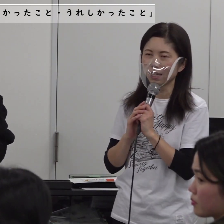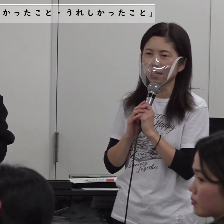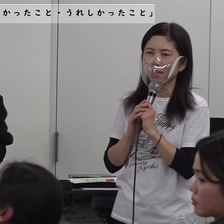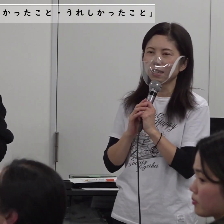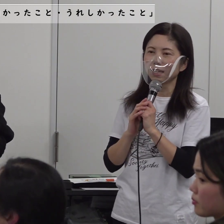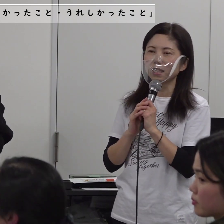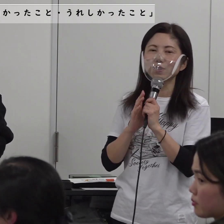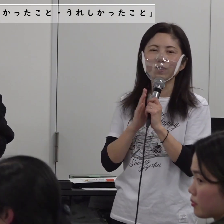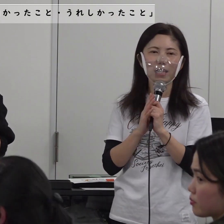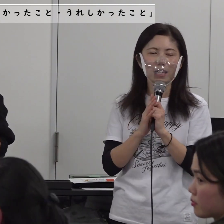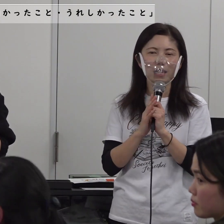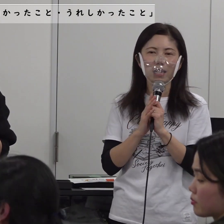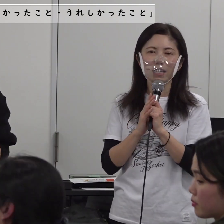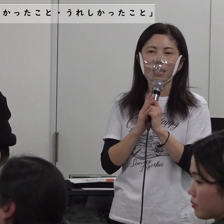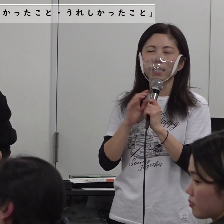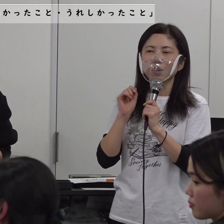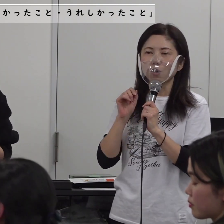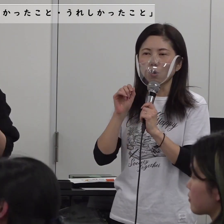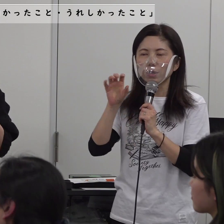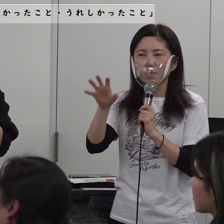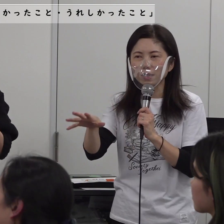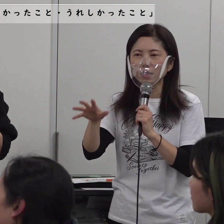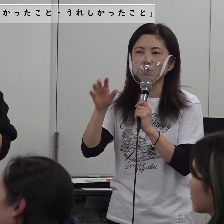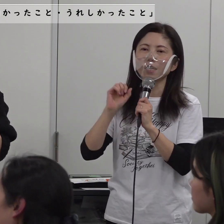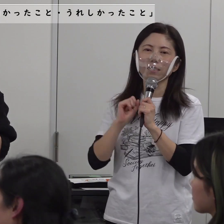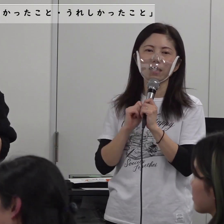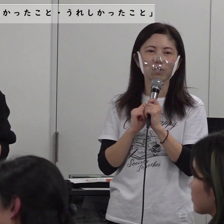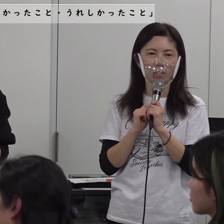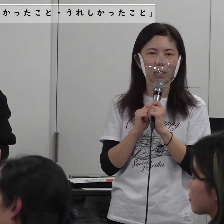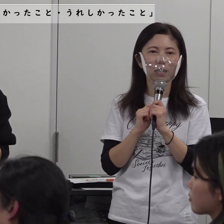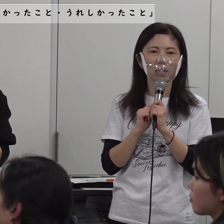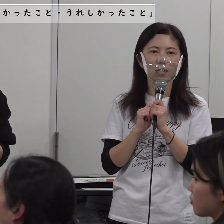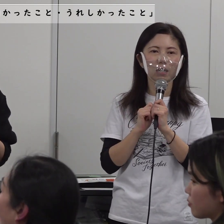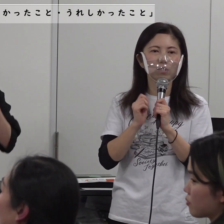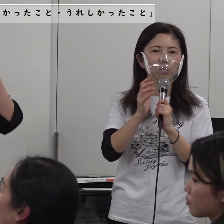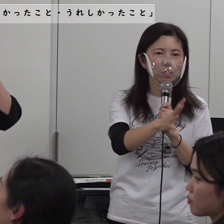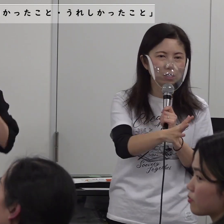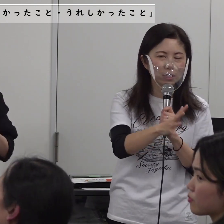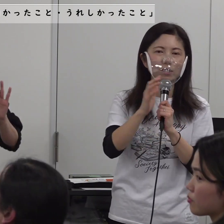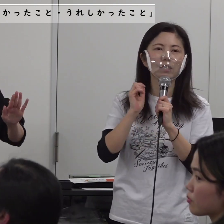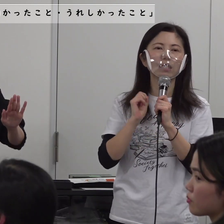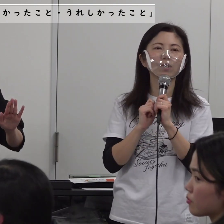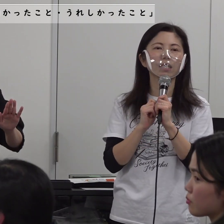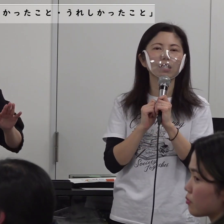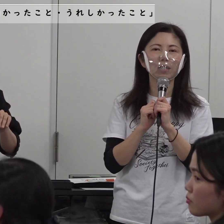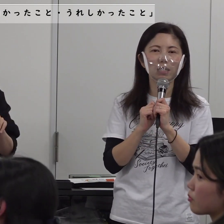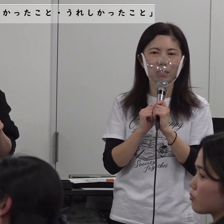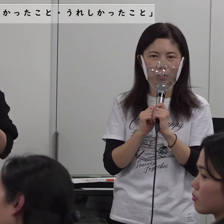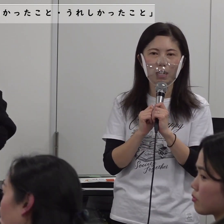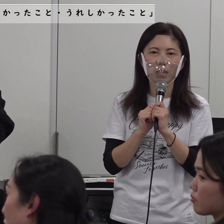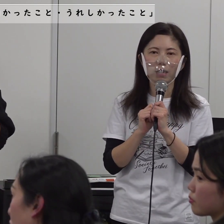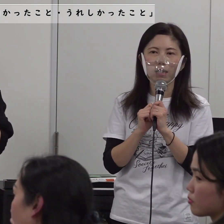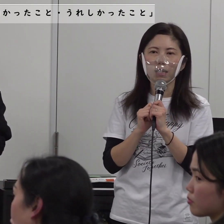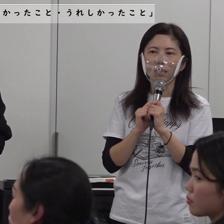なので置いてきてくださいとか うちの施設利用できませんとか